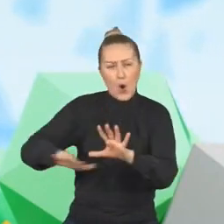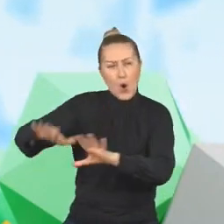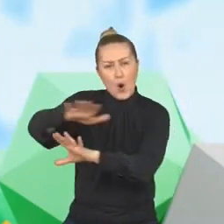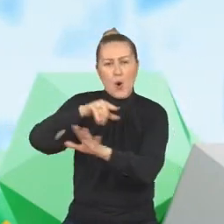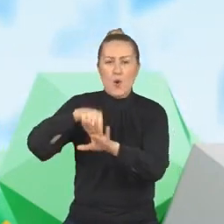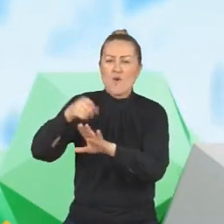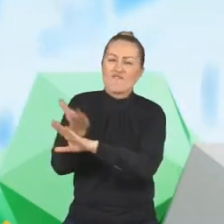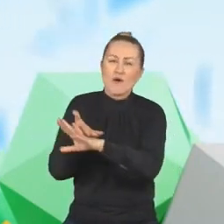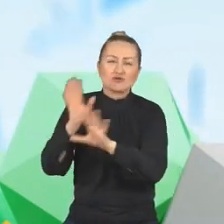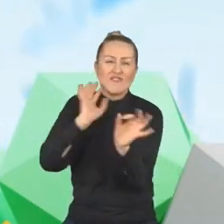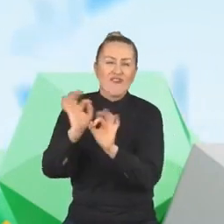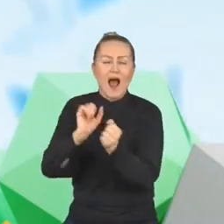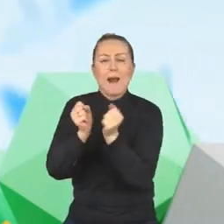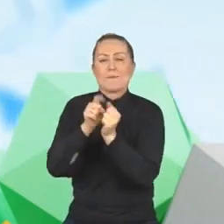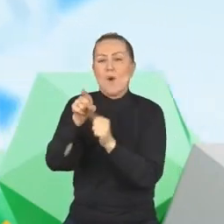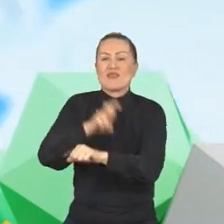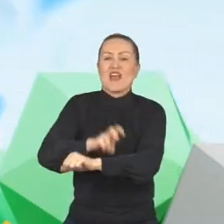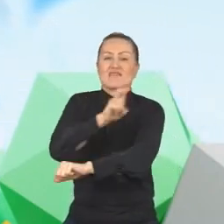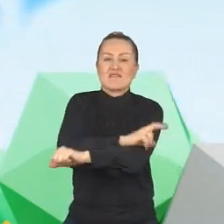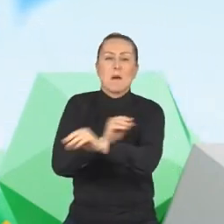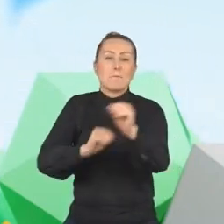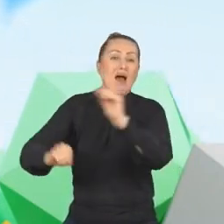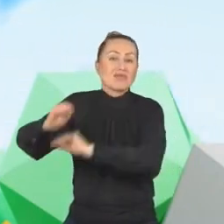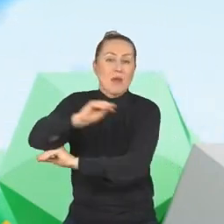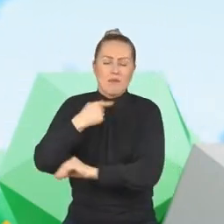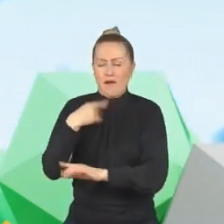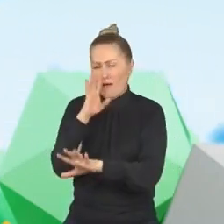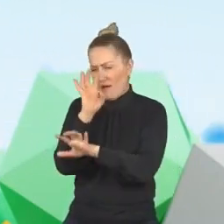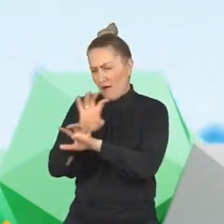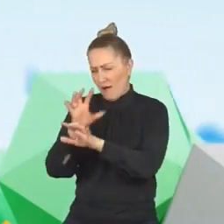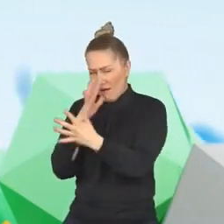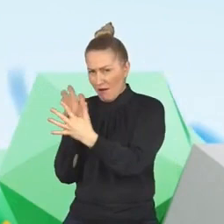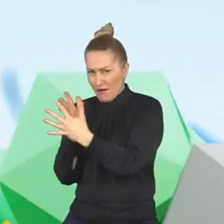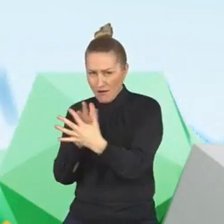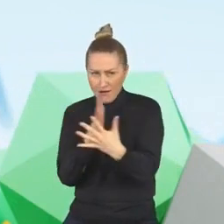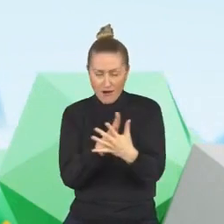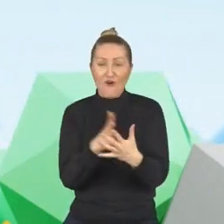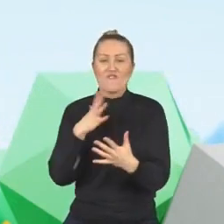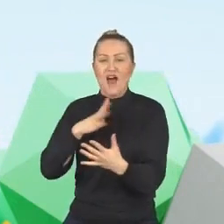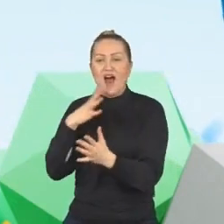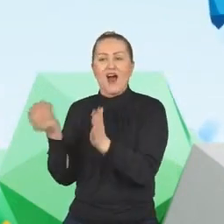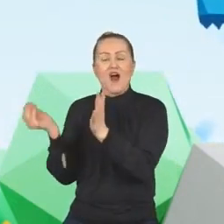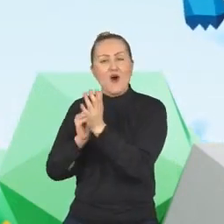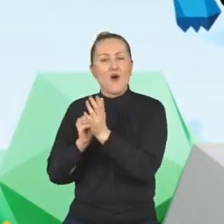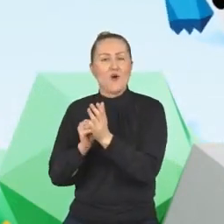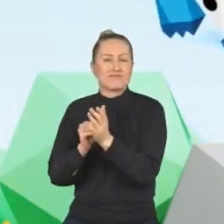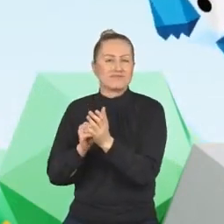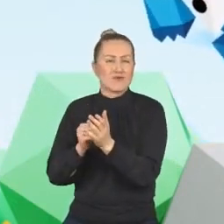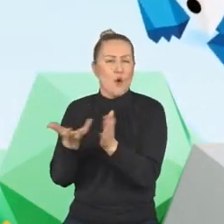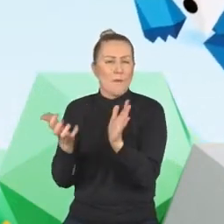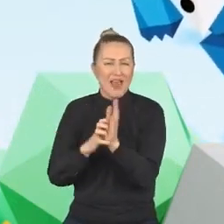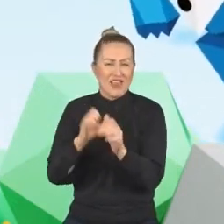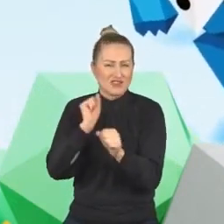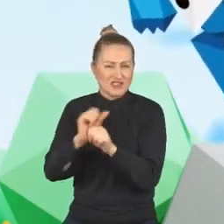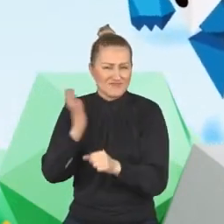manipulacji i dzięki temu, że jest ona opatrzona wartościowym edukacyjnym komentarzem, możemy tę wiedzę wykorzystać w przyszłości